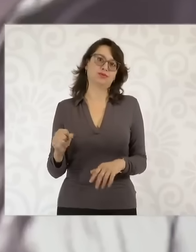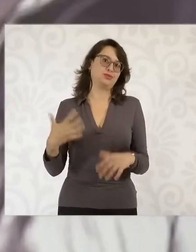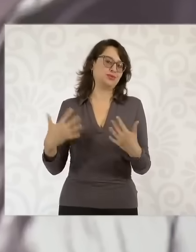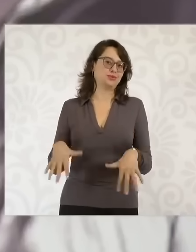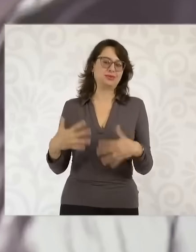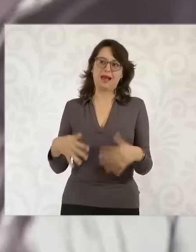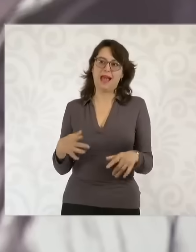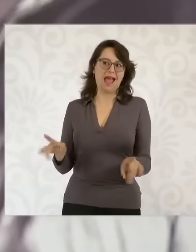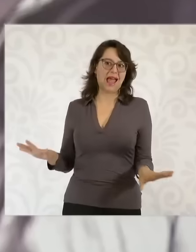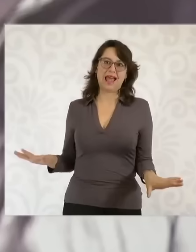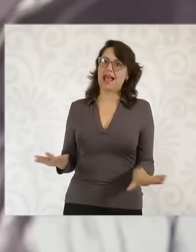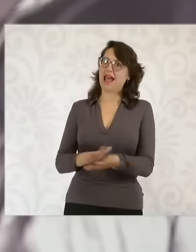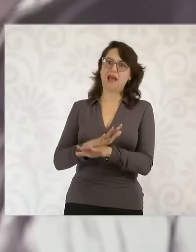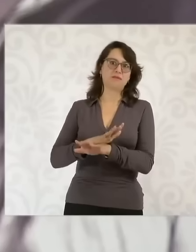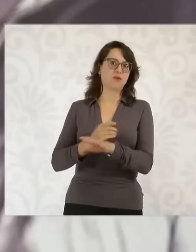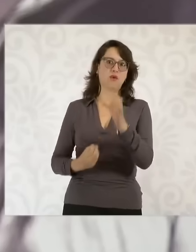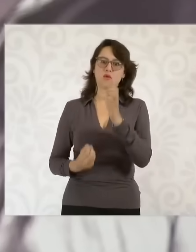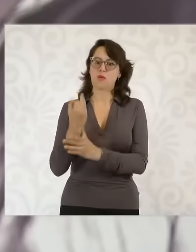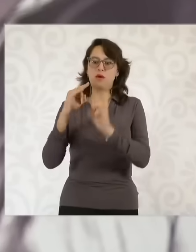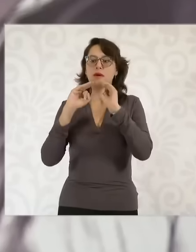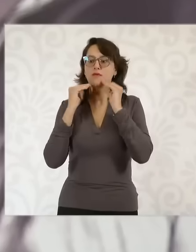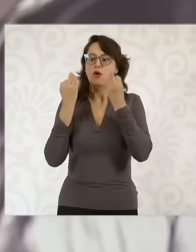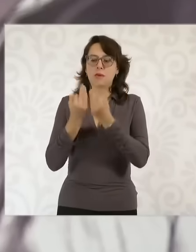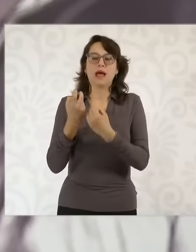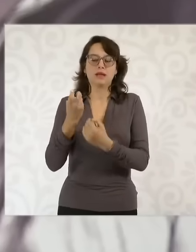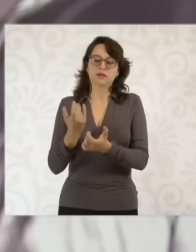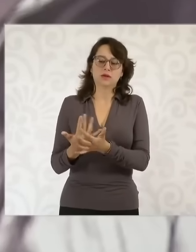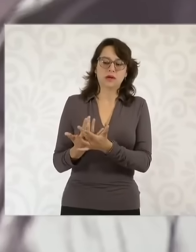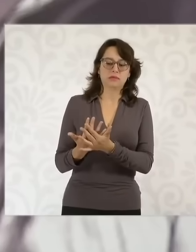dependiendo de cómo quede, vamos a programar la línea presupuestal para el 26.